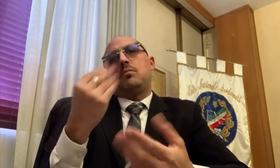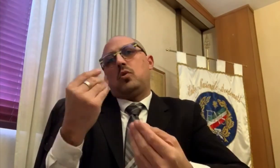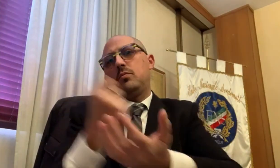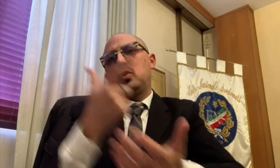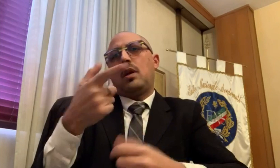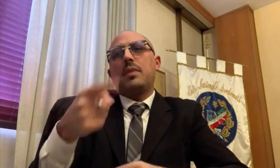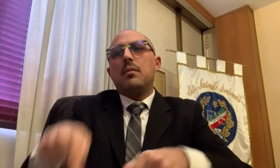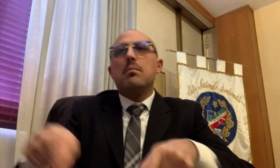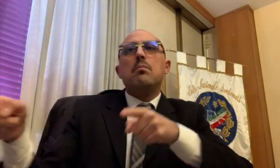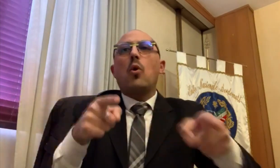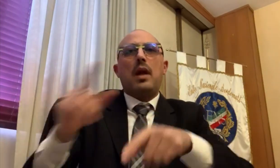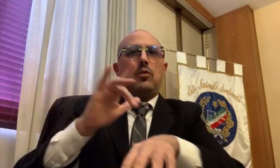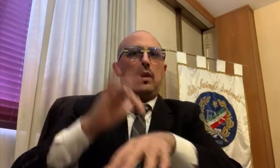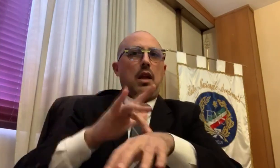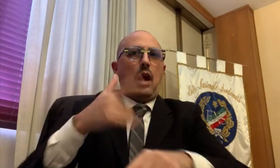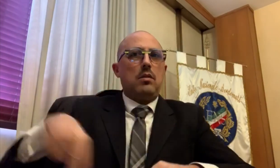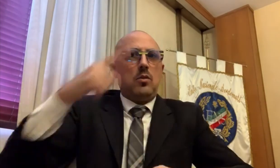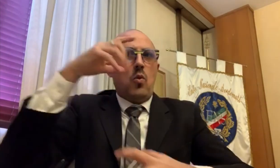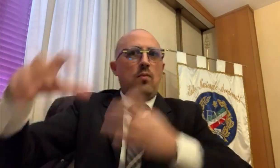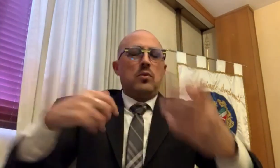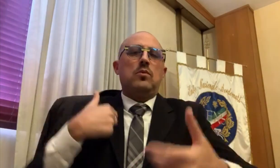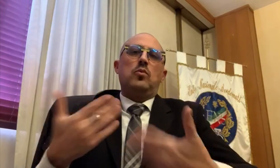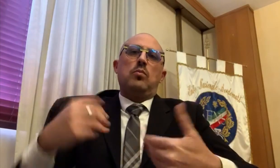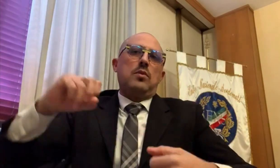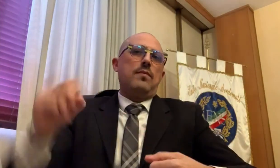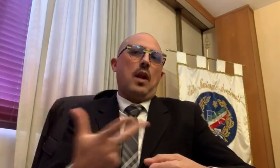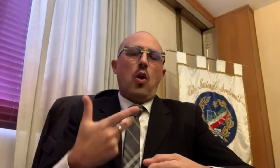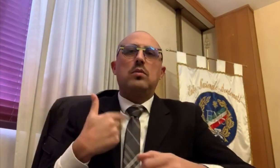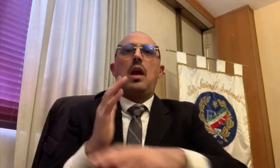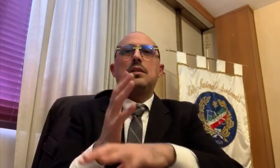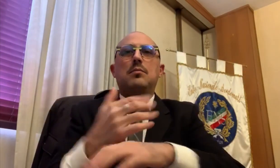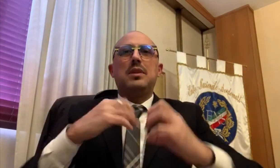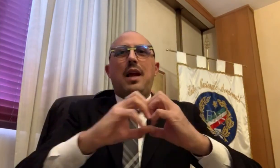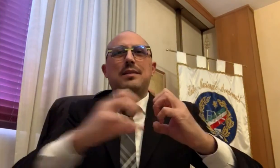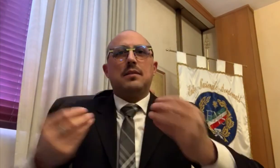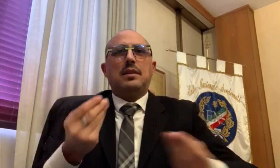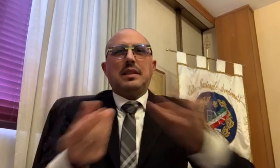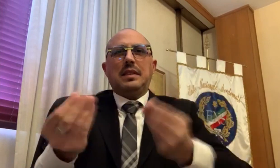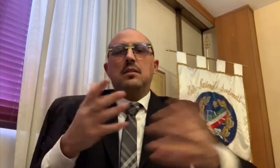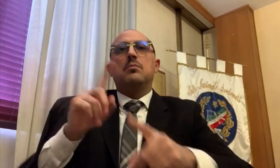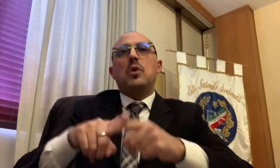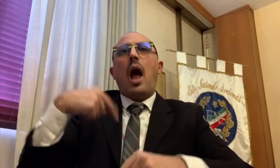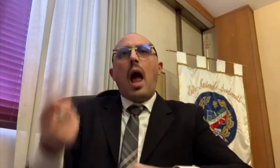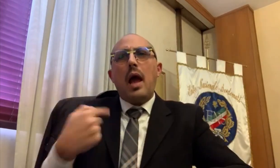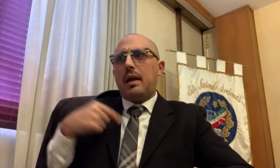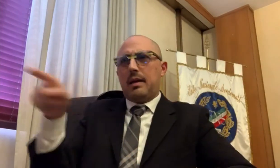Questo è molto importante, perché siamo in un momento delicato che genera grande confusione e in cui è necessario dare tempestive informazioni.